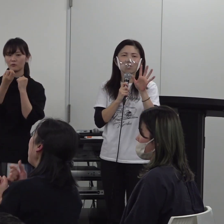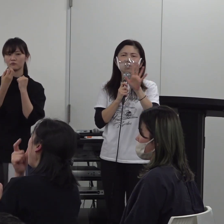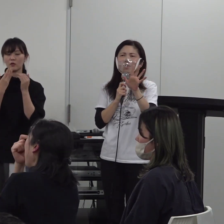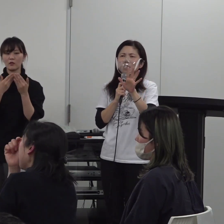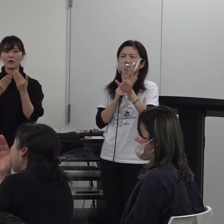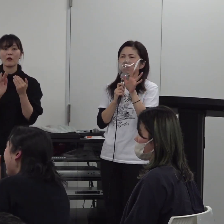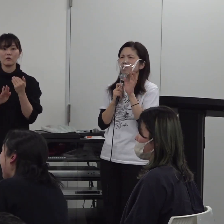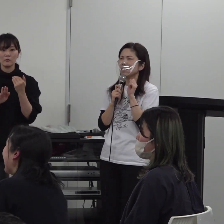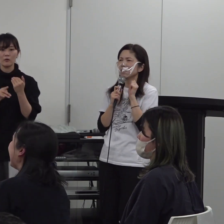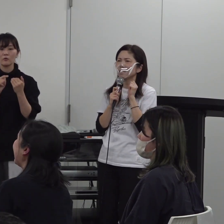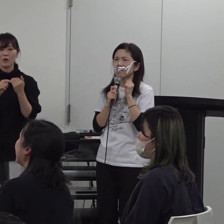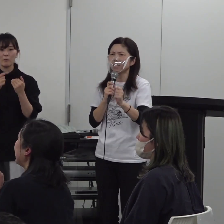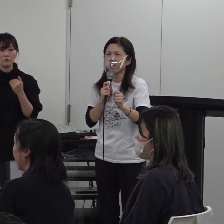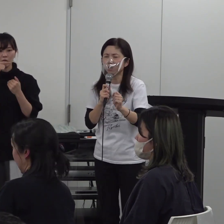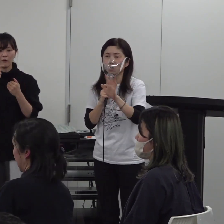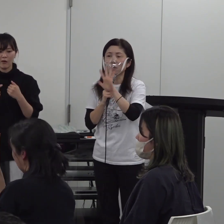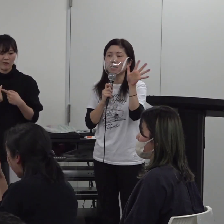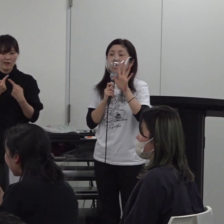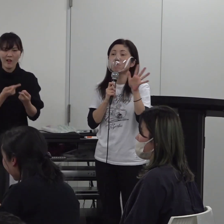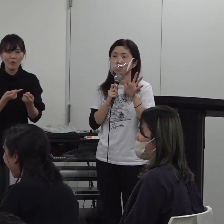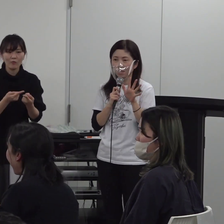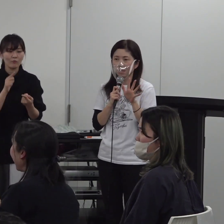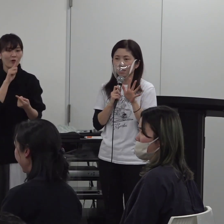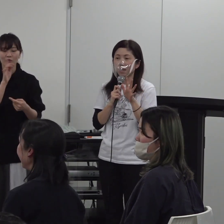そのときに無理にわたしたち「入れろ」とは言いません